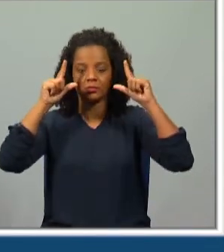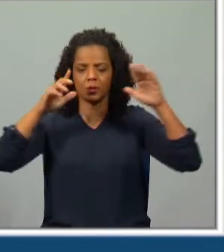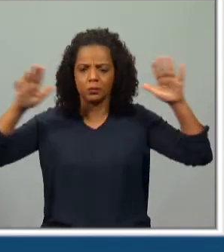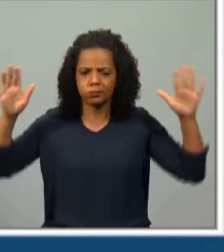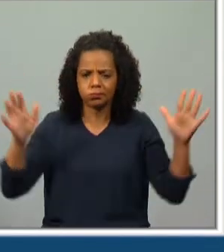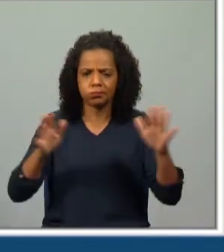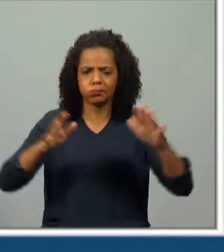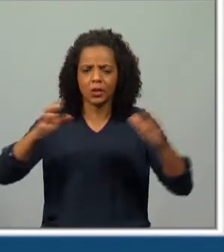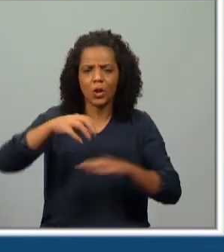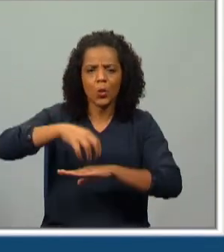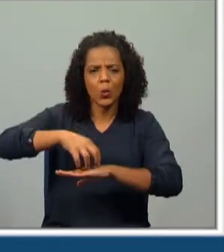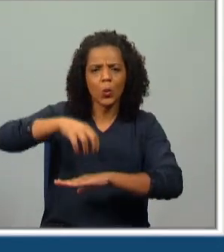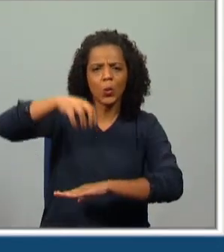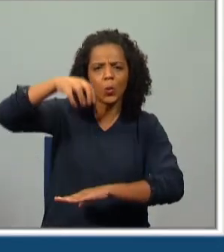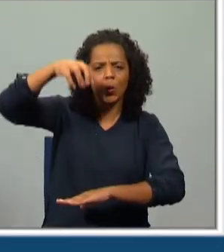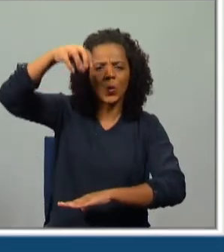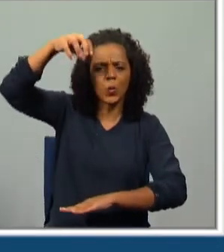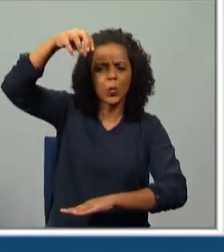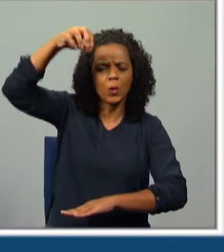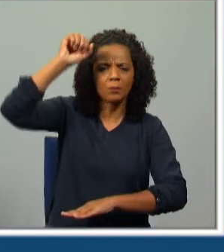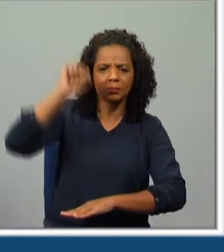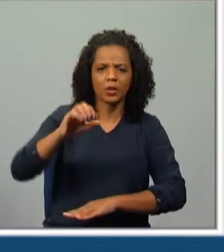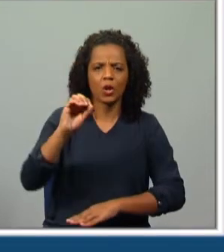sobre uma alta torre que eles tentavam um bocado de Vento de ouro São Miguel 他們嘗試在一座高塔上一點金風聖米格爾